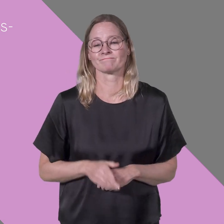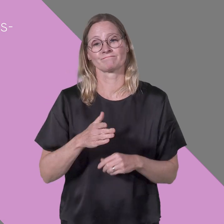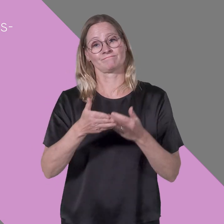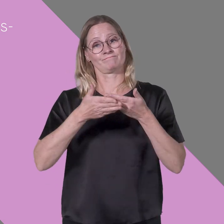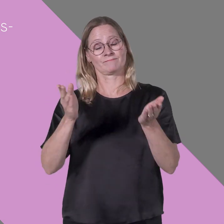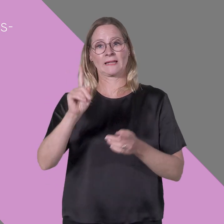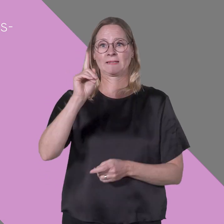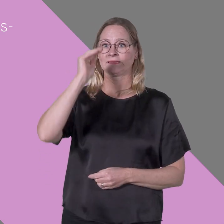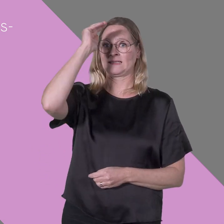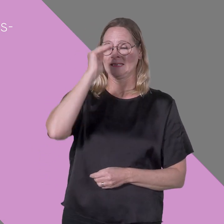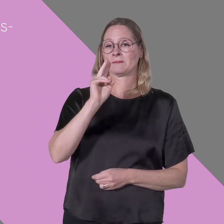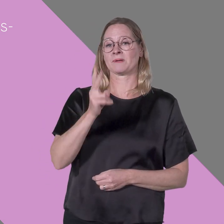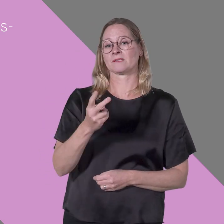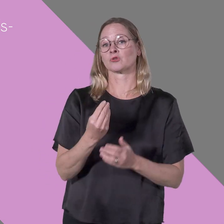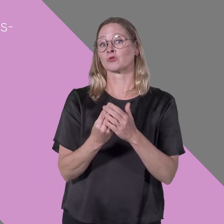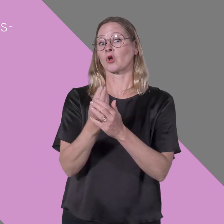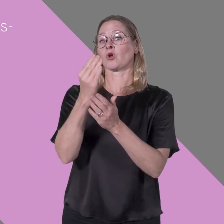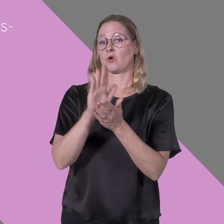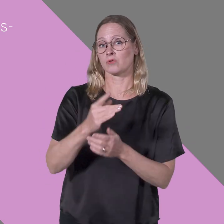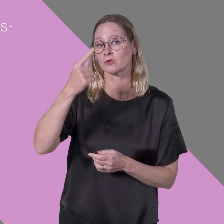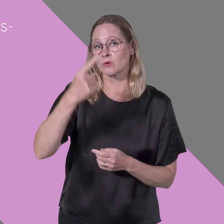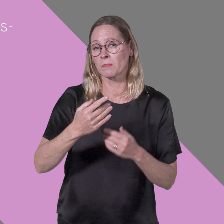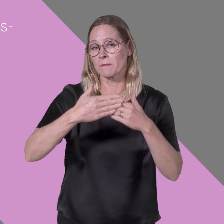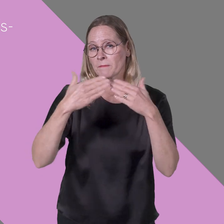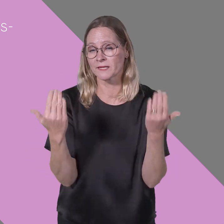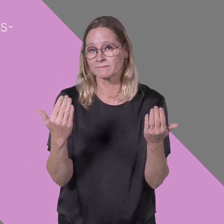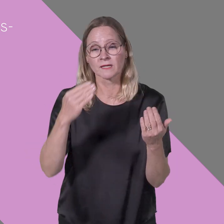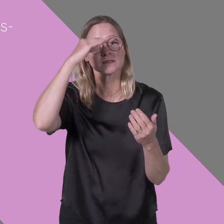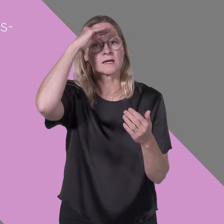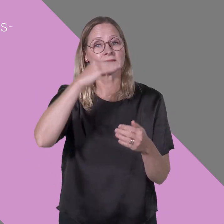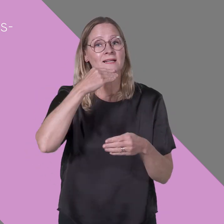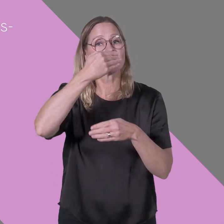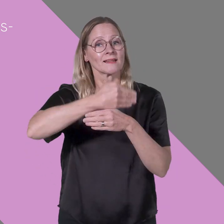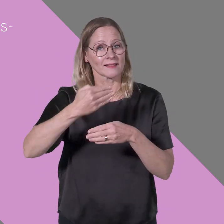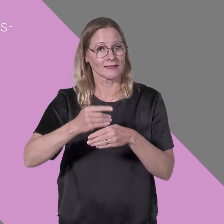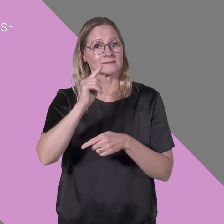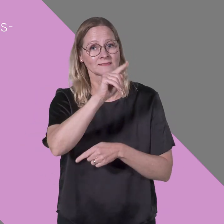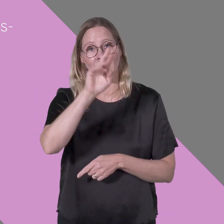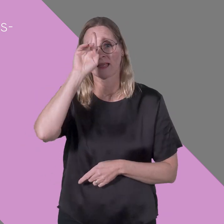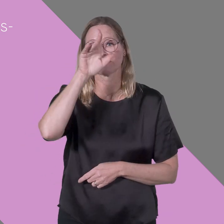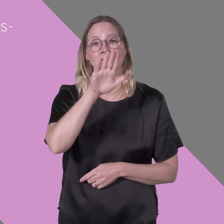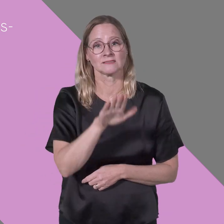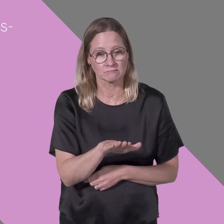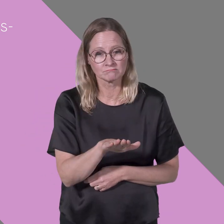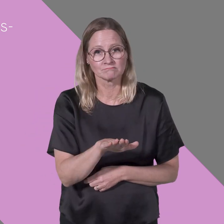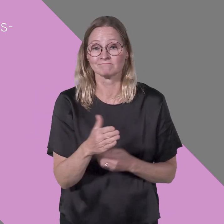Esityksen ensi-ilta järjestetään 10.5. Kansallisteatterissa Helsingissä, -